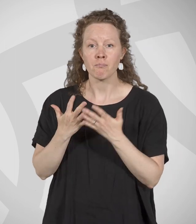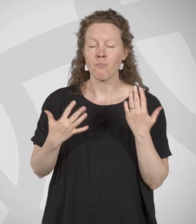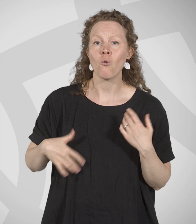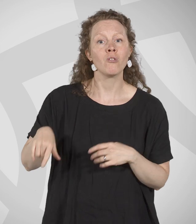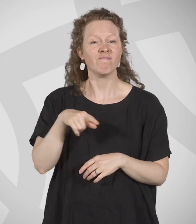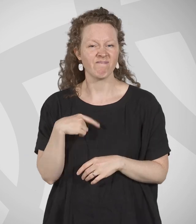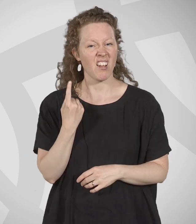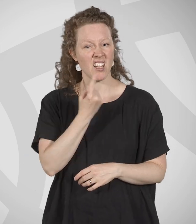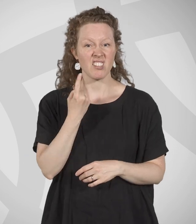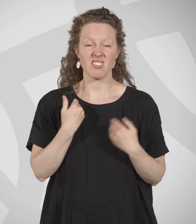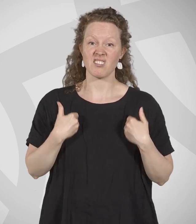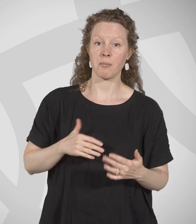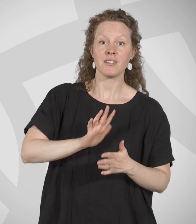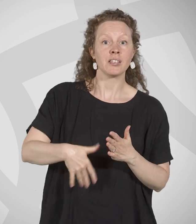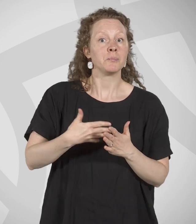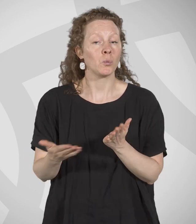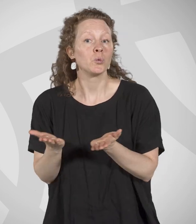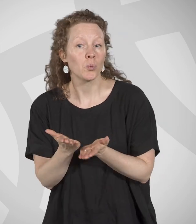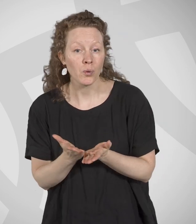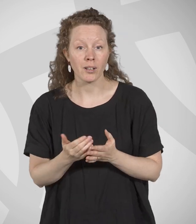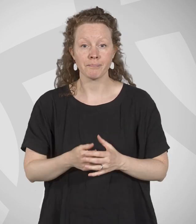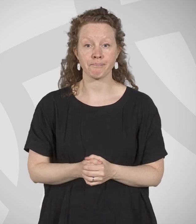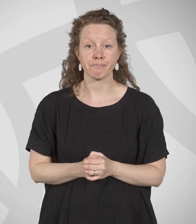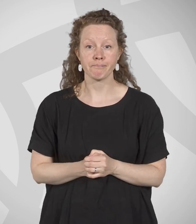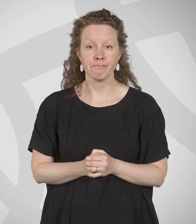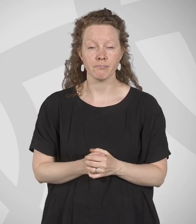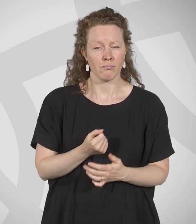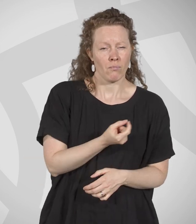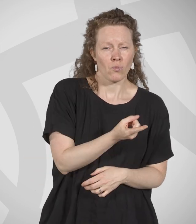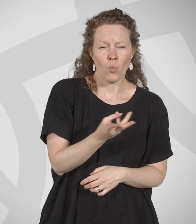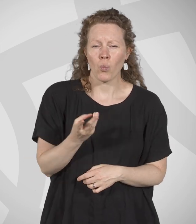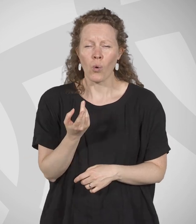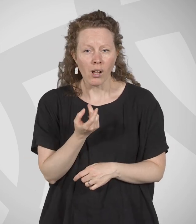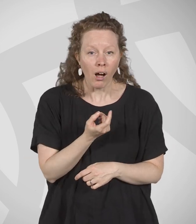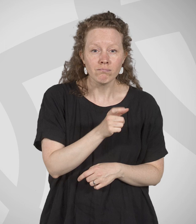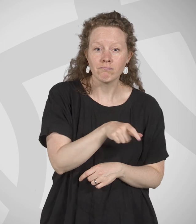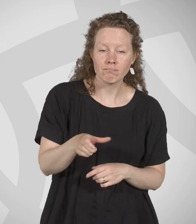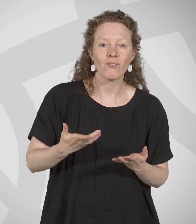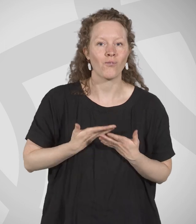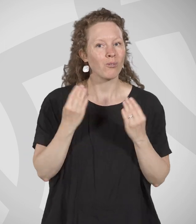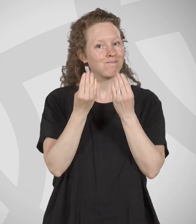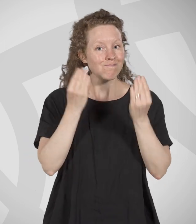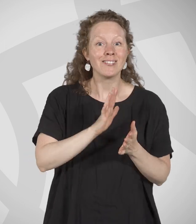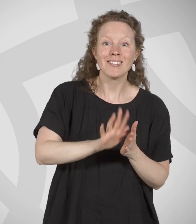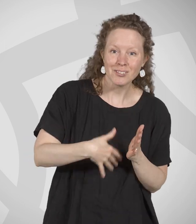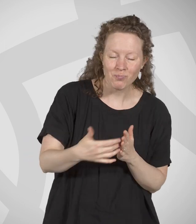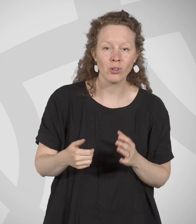och många är den enda teckenspråkiga i sin skola. Endast få får undervisning i teckenspråk, -